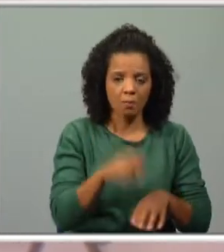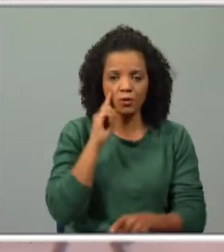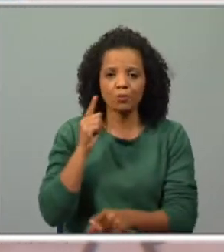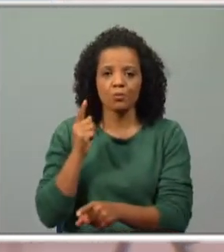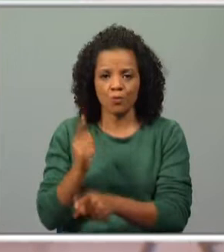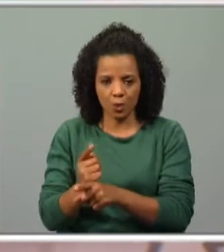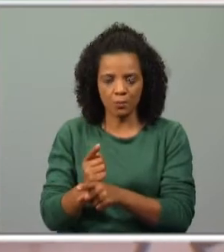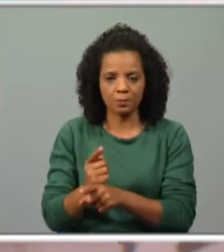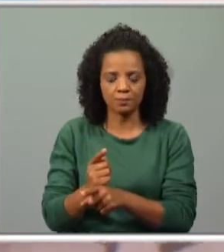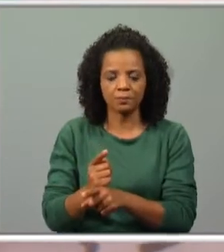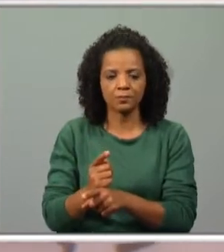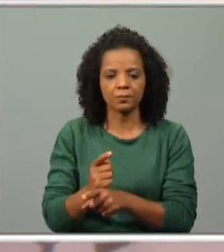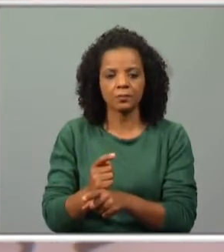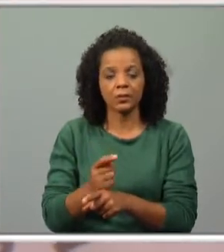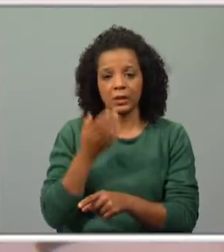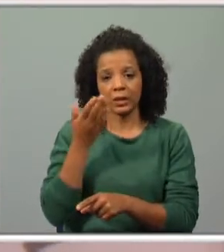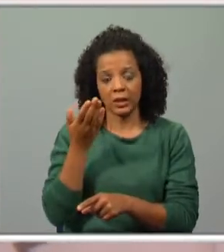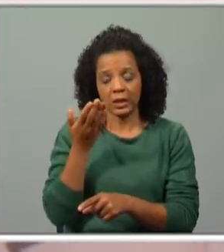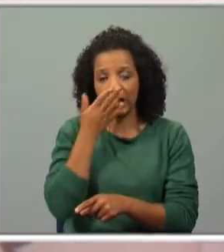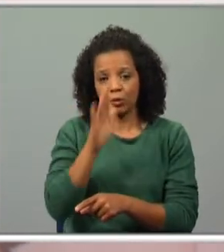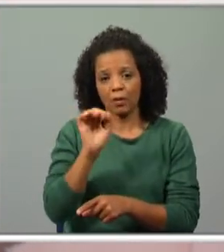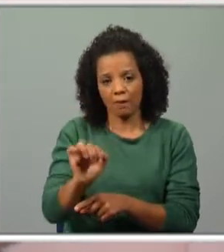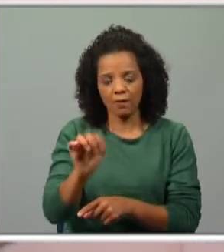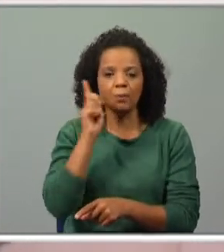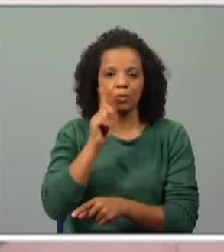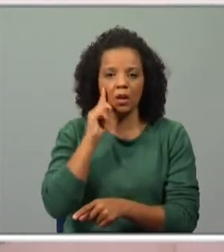tempo o impacto da sua atitude era muito grande e ela era admirada por isso então 時間對你的態度影響很大大，她因此而受到欽佩